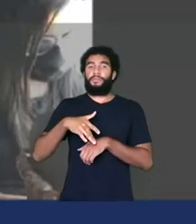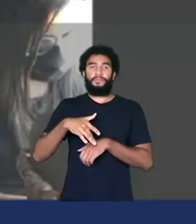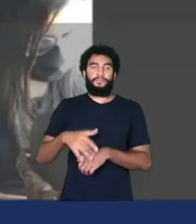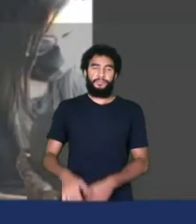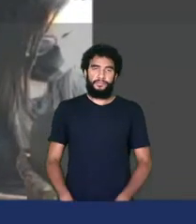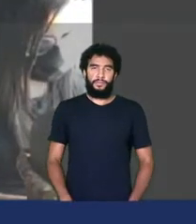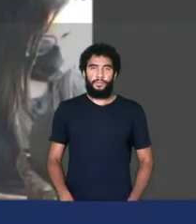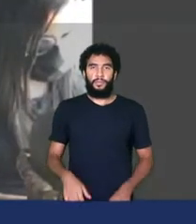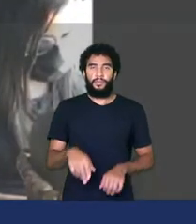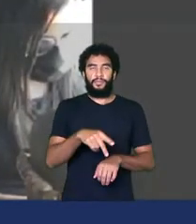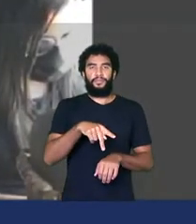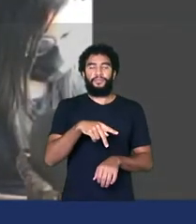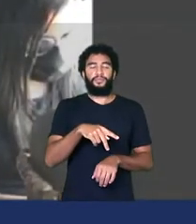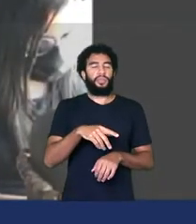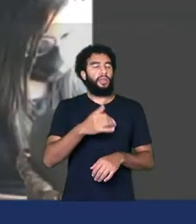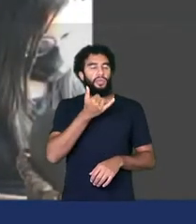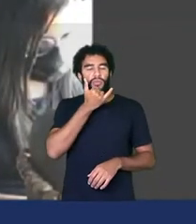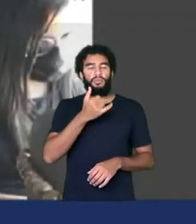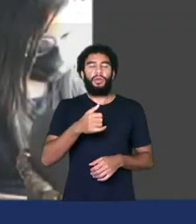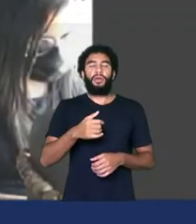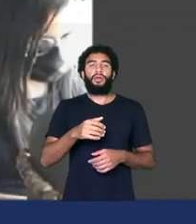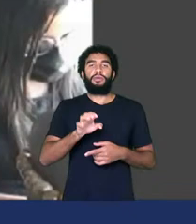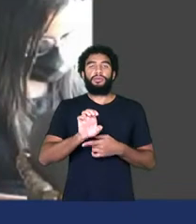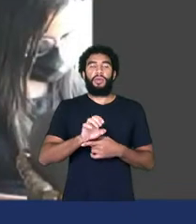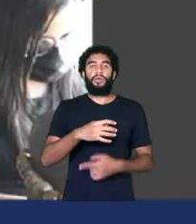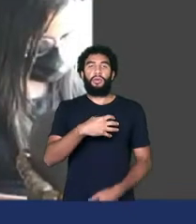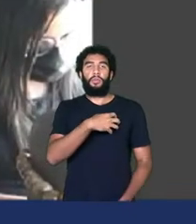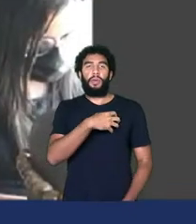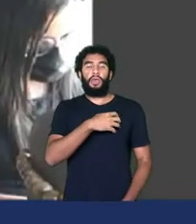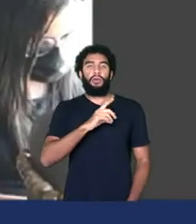ASSUNTO POR DEMAIS ABSURDO. A BAHIA TEVE UMA REDUÇÃO DE 62,5% DA VERBA QUE MANTÉM OS